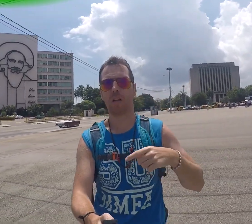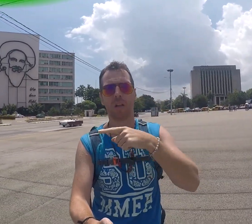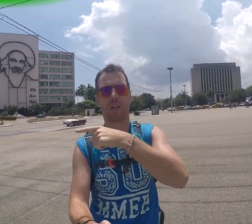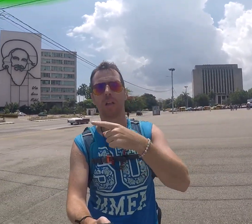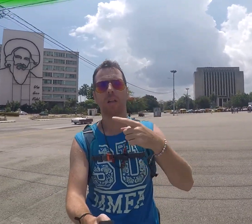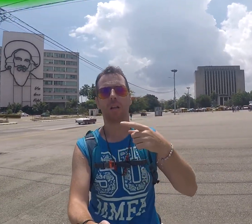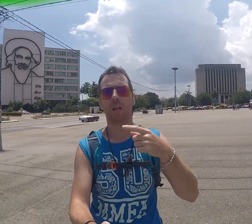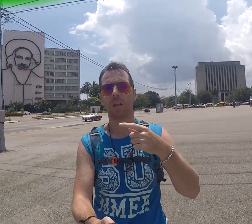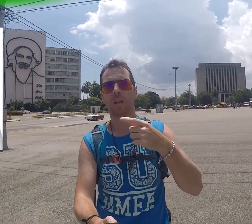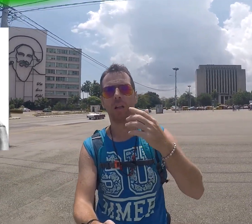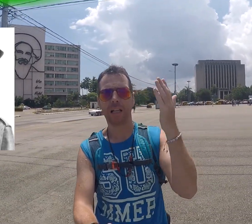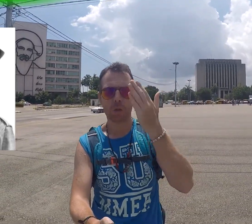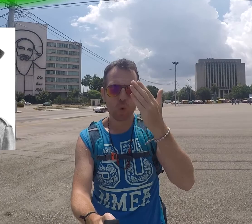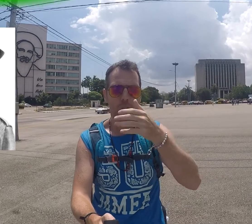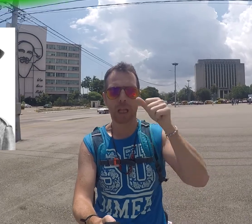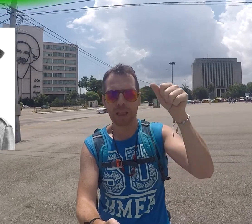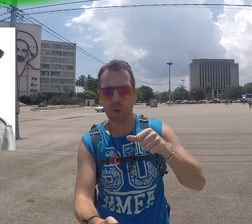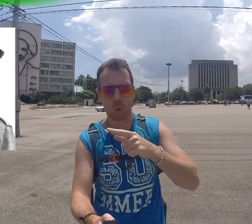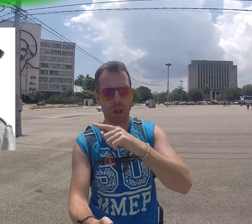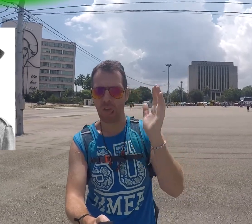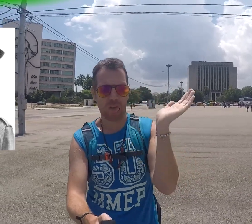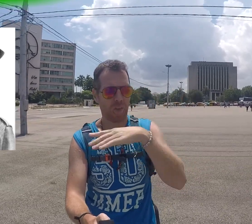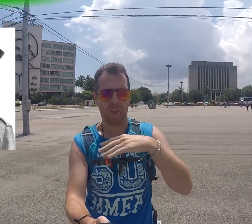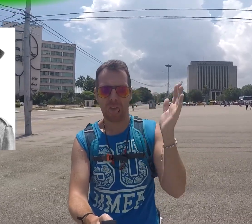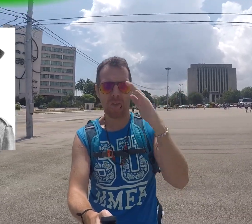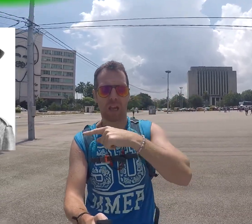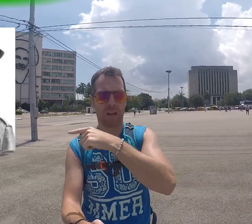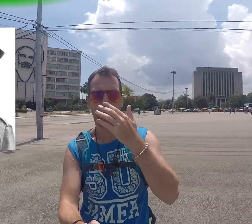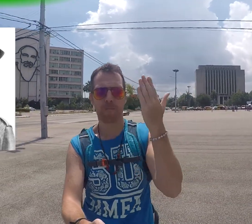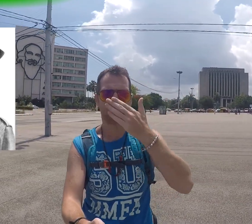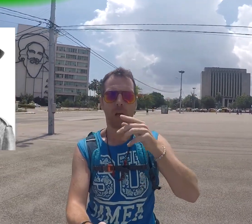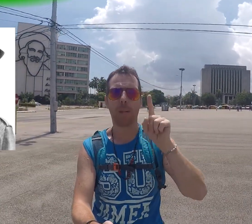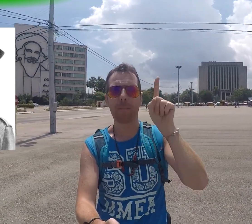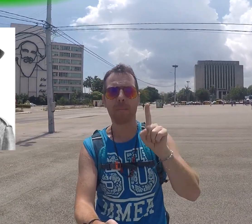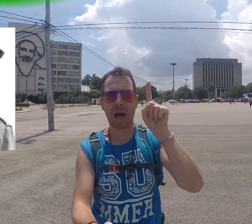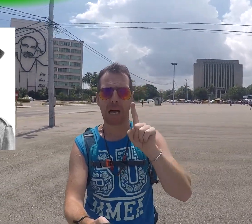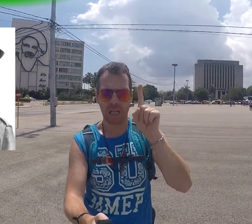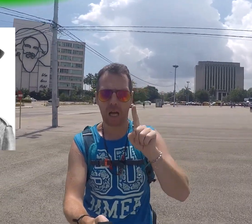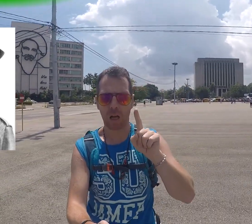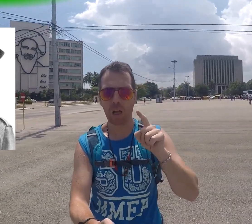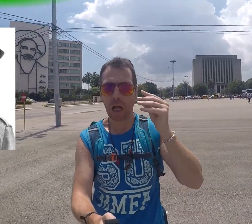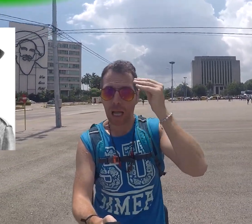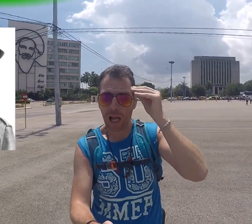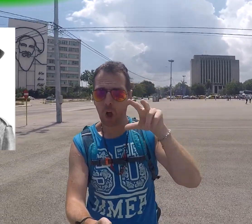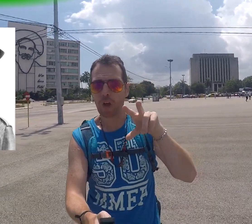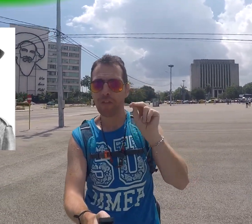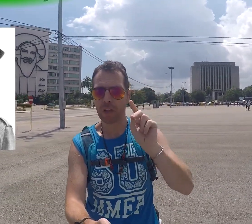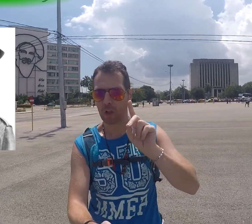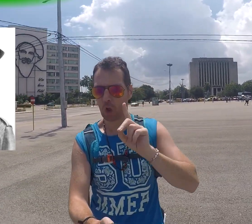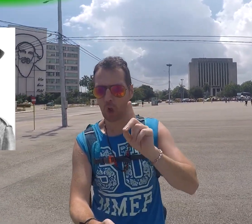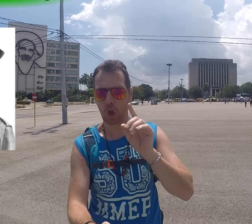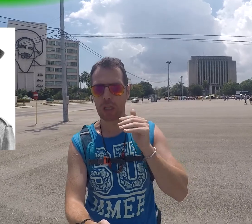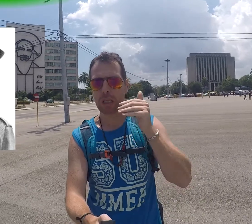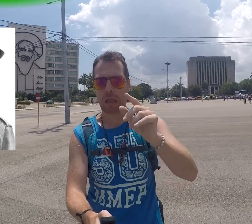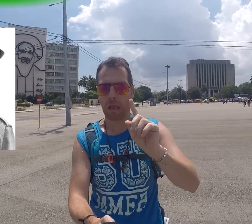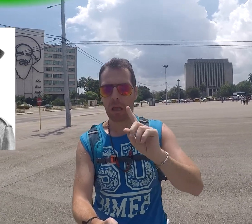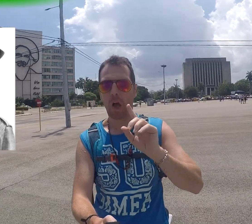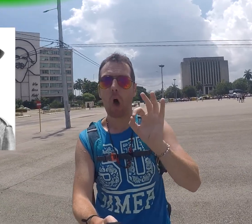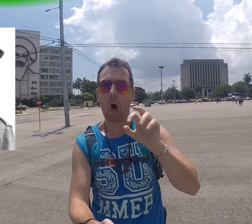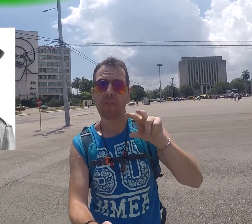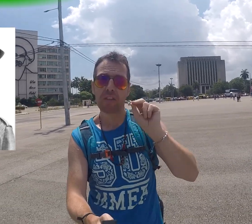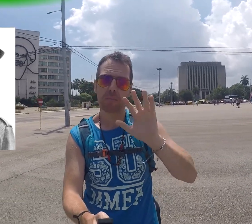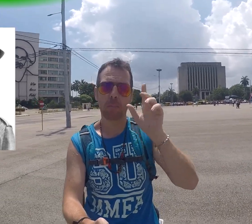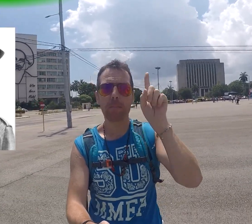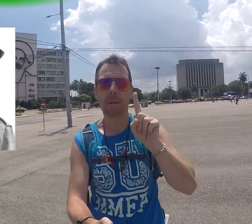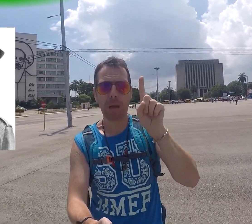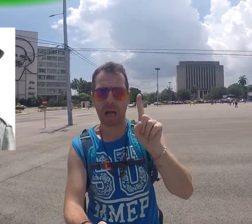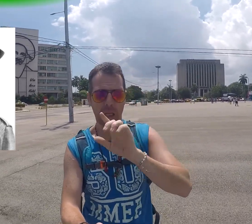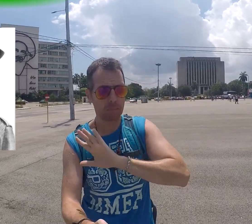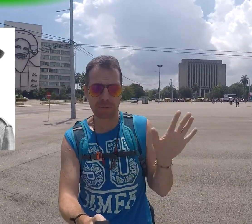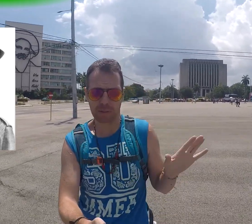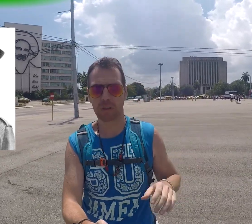Camilo no tenía buenos estudios, solo estudió primaria, no sé si llegó a acabarla